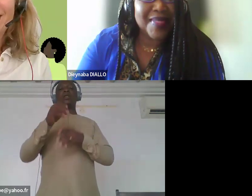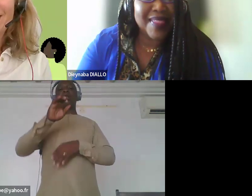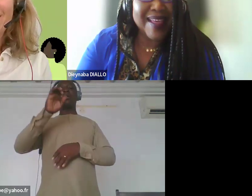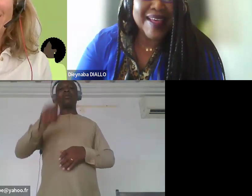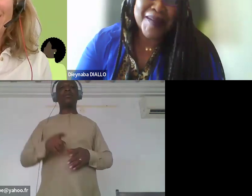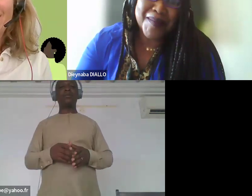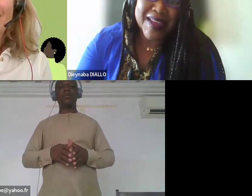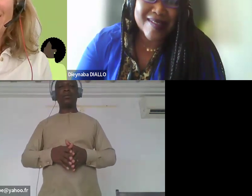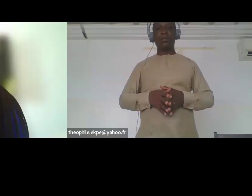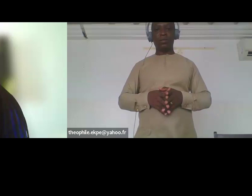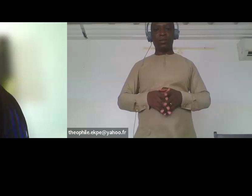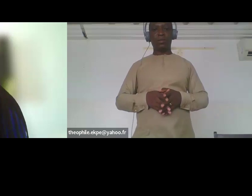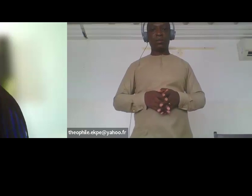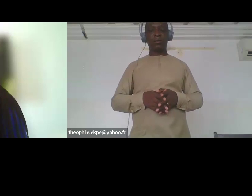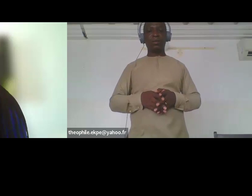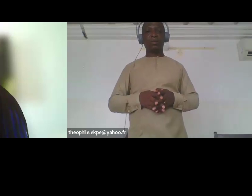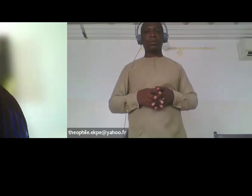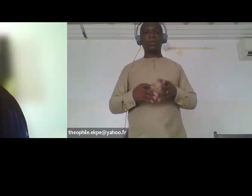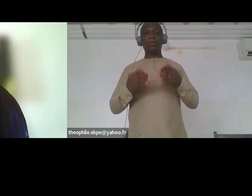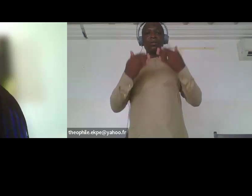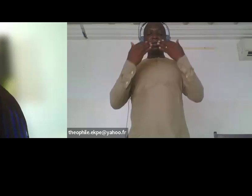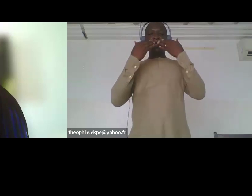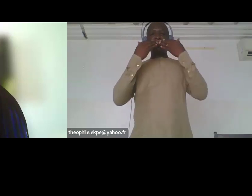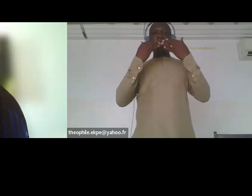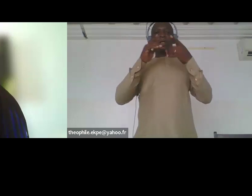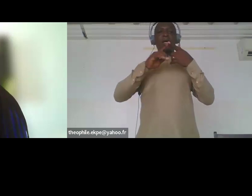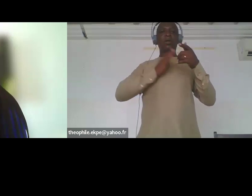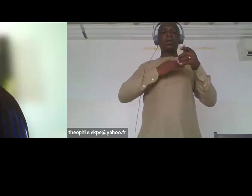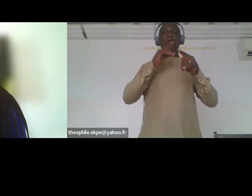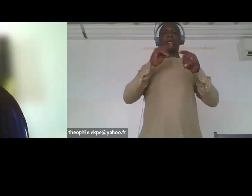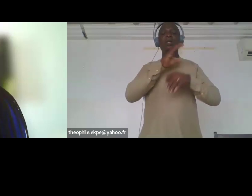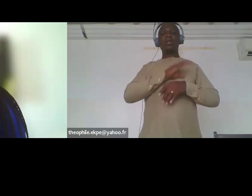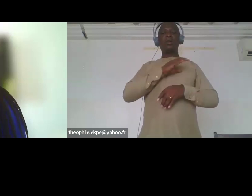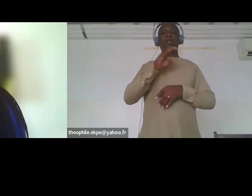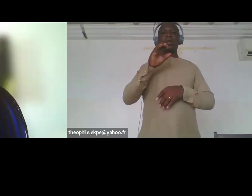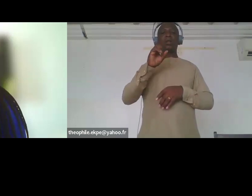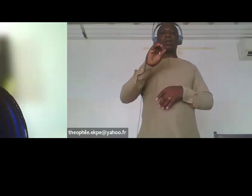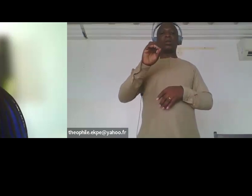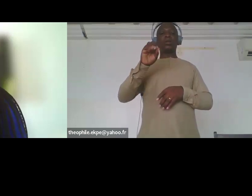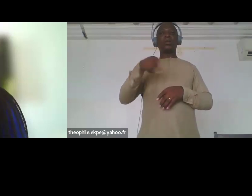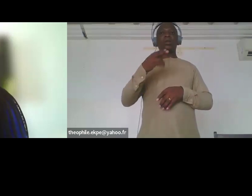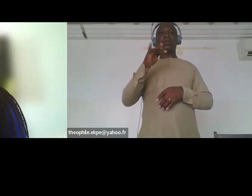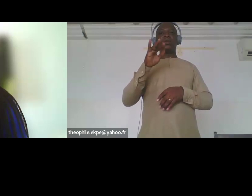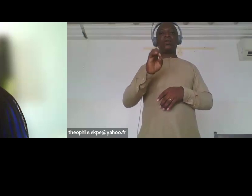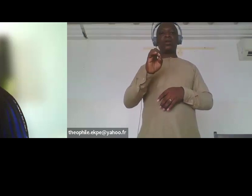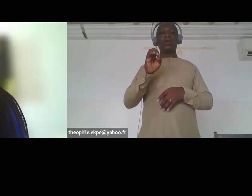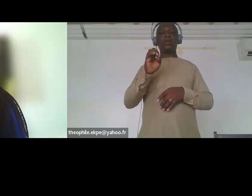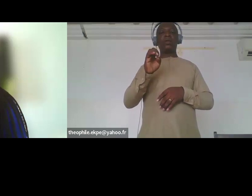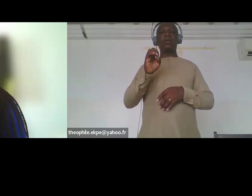financières merci à notre très chère Sophie oh oh bonjour à tout le